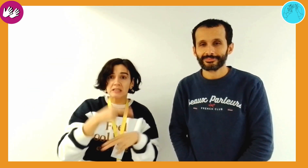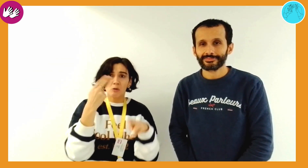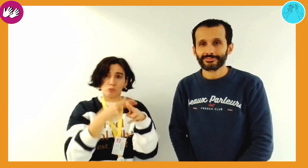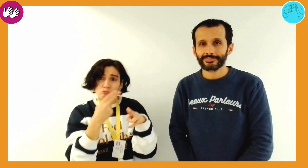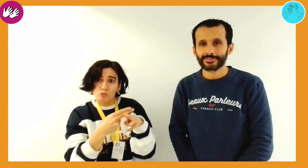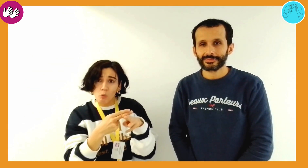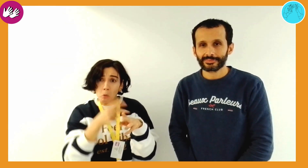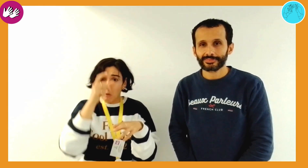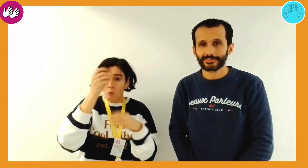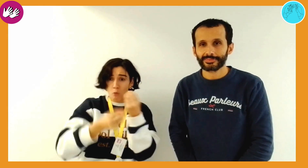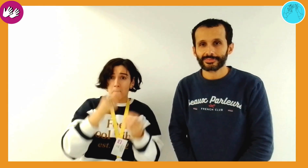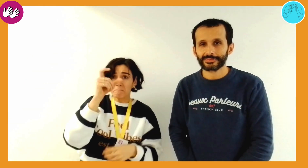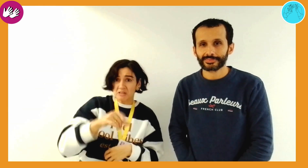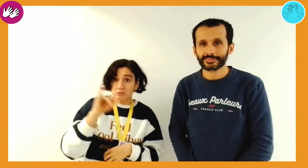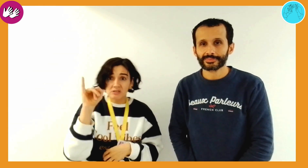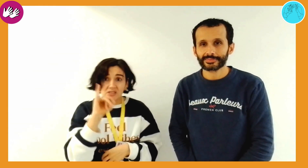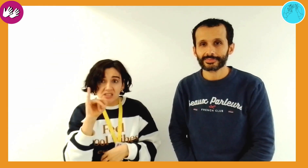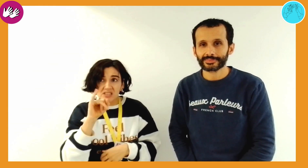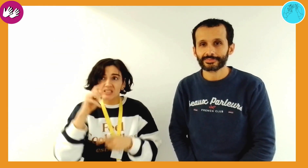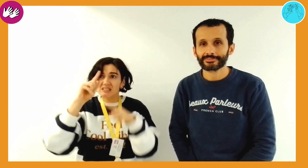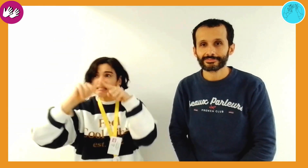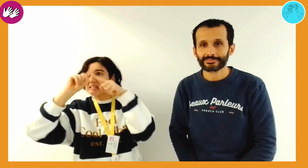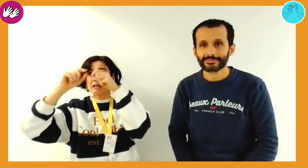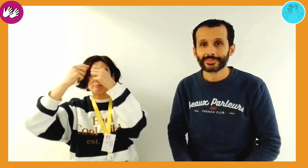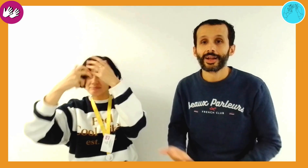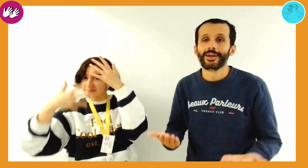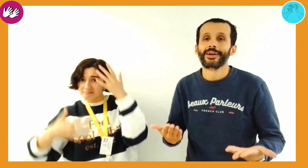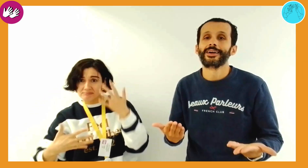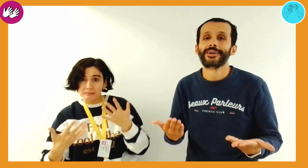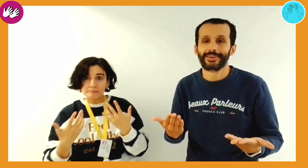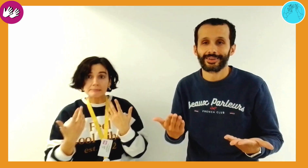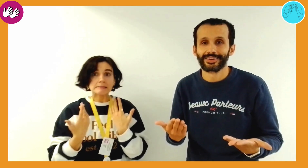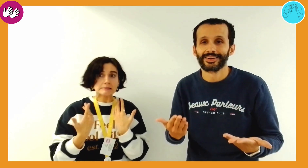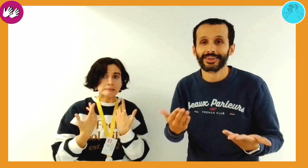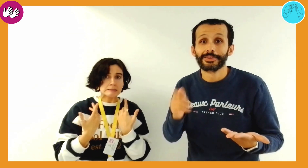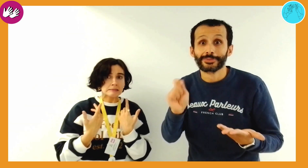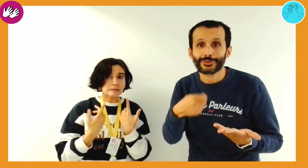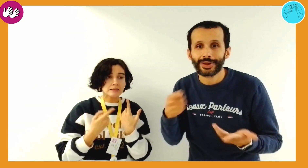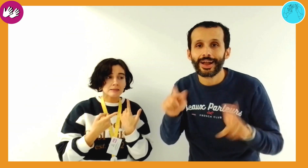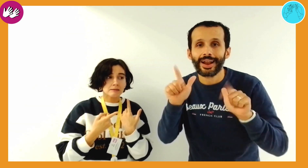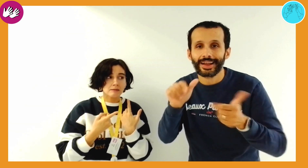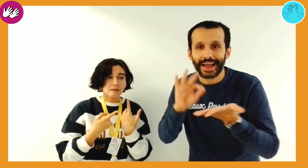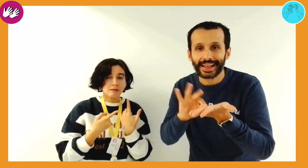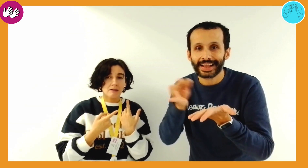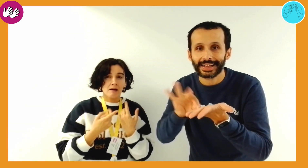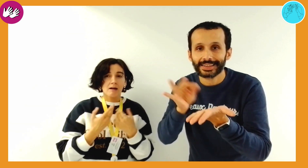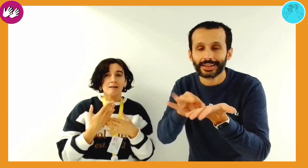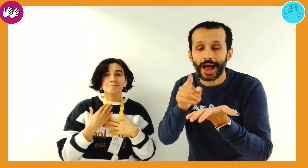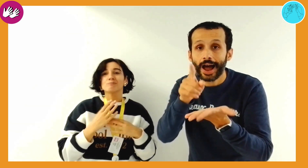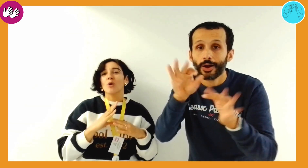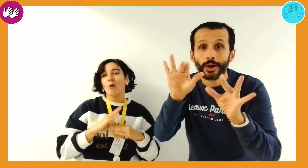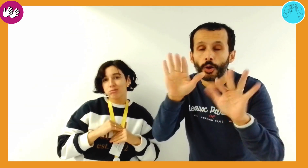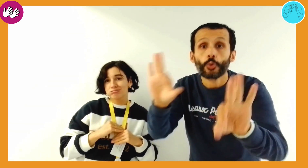Il s'agit du titre de l'œuvre, de l'artiste peintre, et bien plus encore... Et bien sûr, vous allez avoir quelques indices